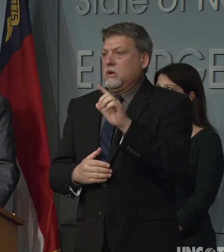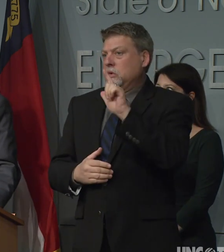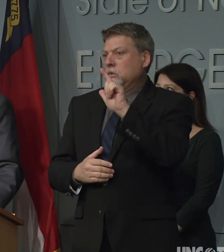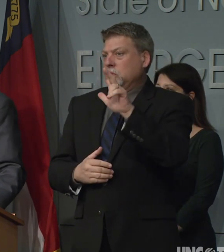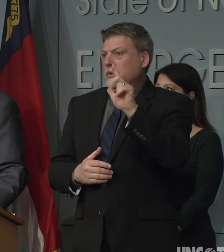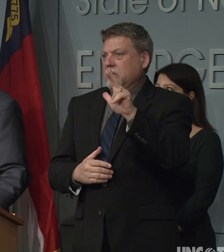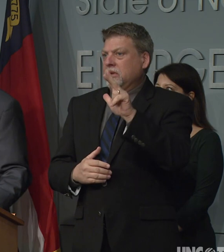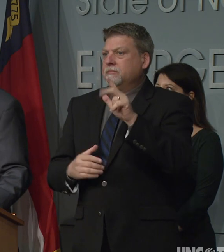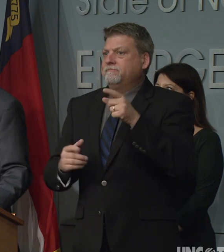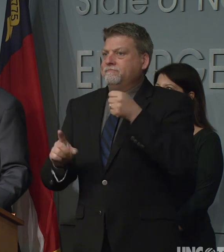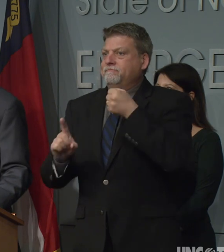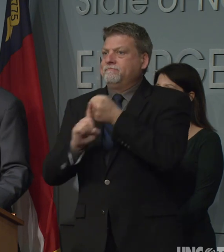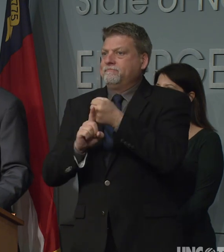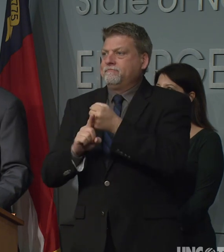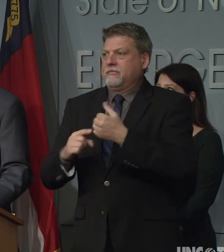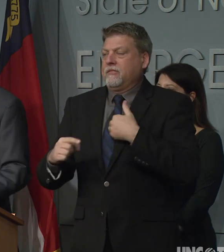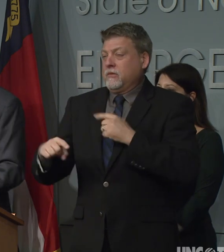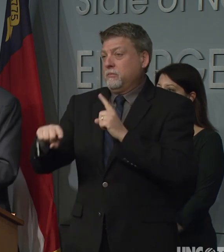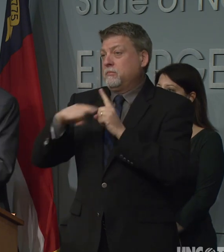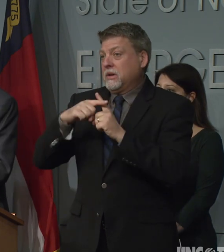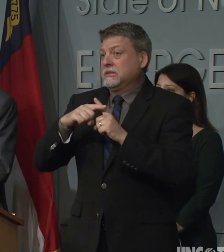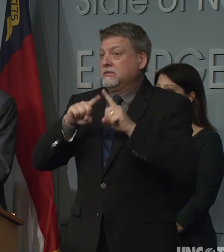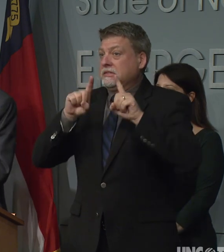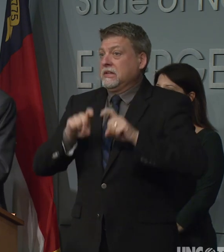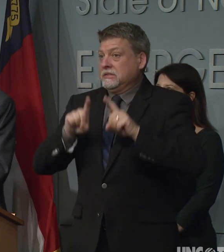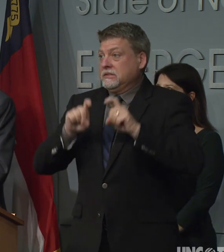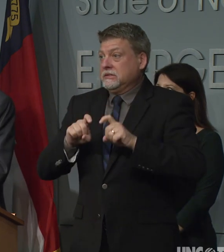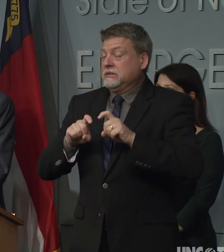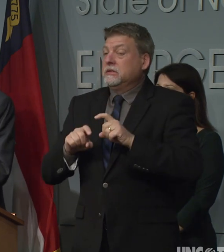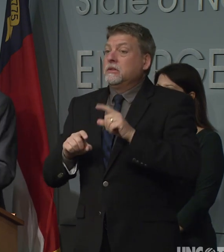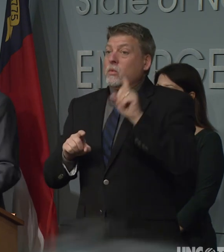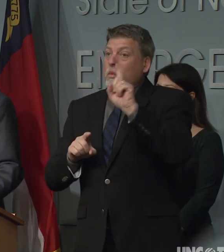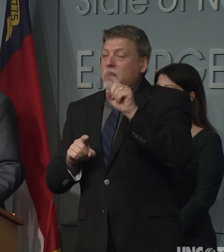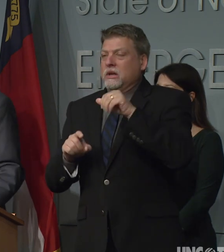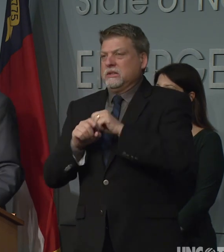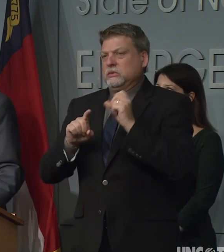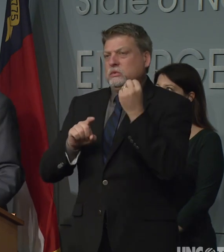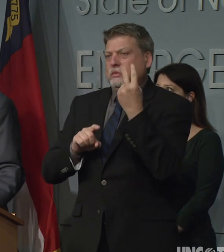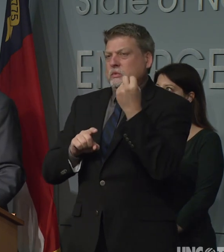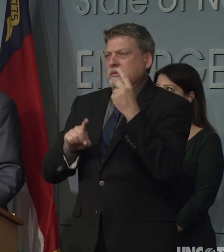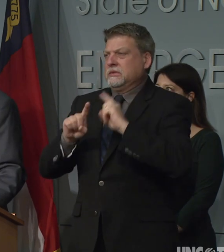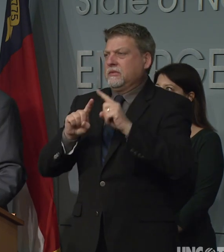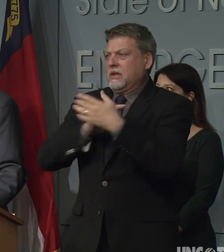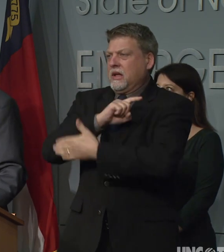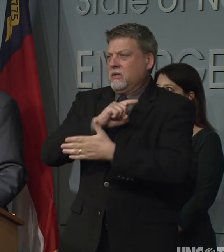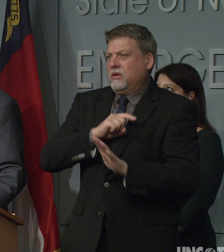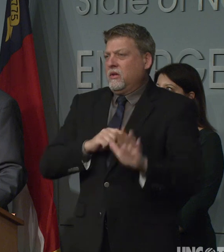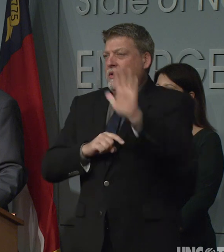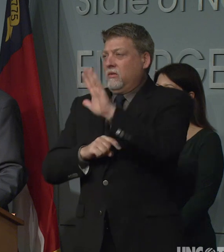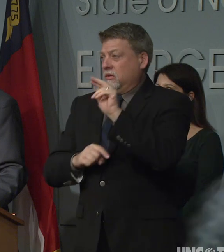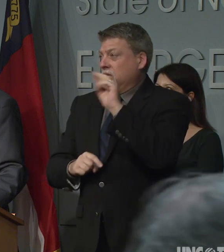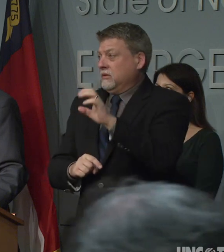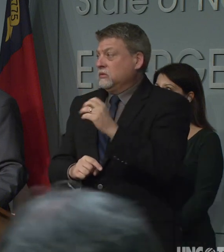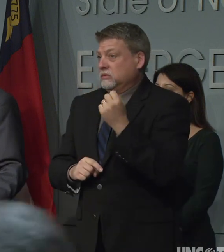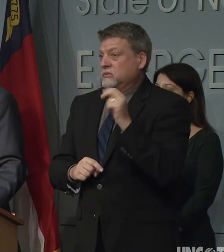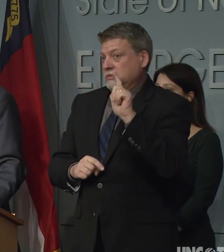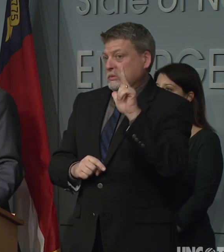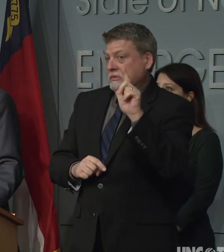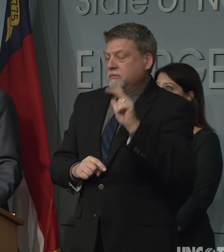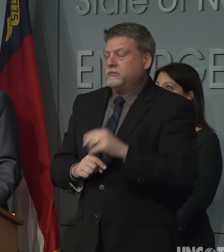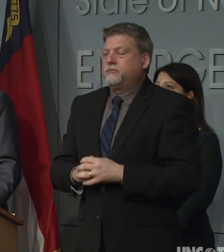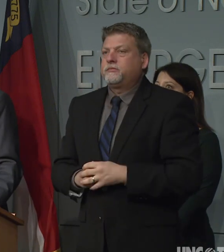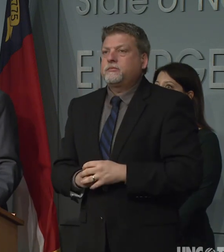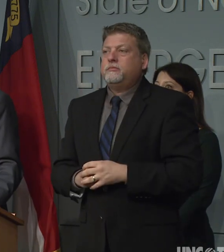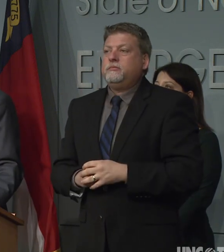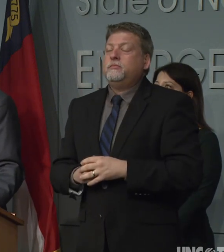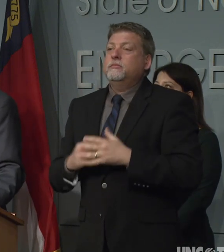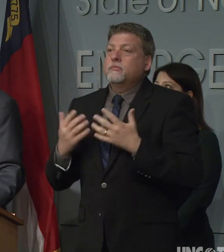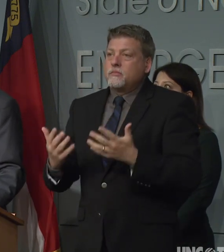positivos, in se han realizado diecinueve pruebas en varios condados del Estado, como ustedes saben, todo estamos